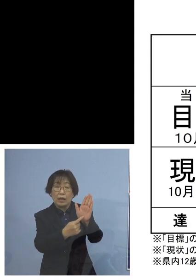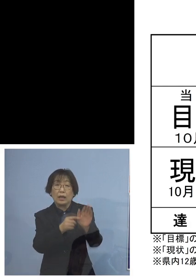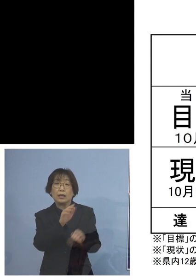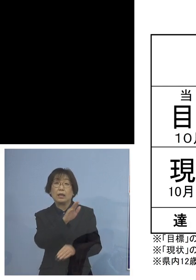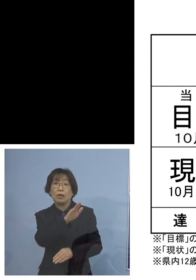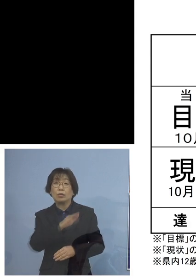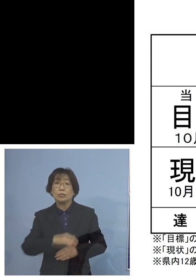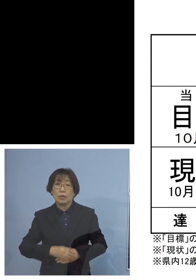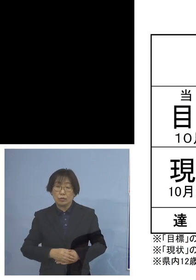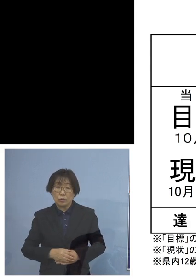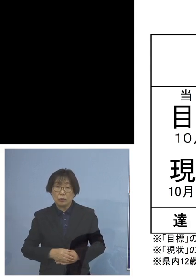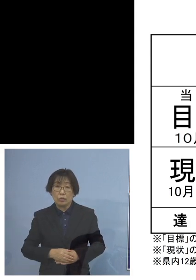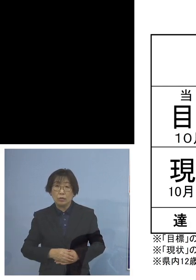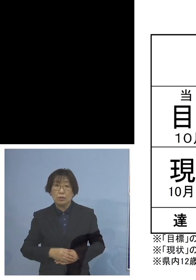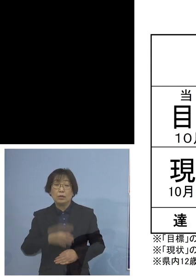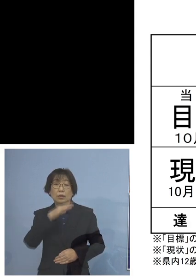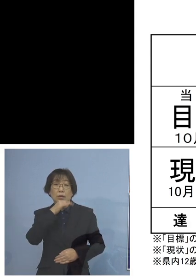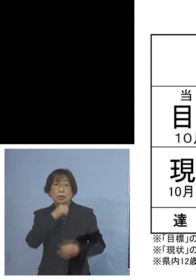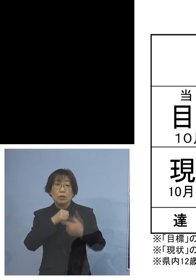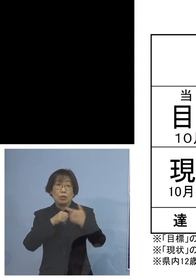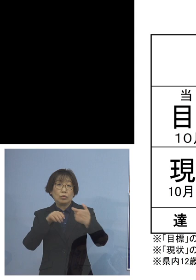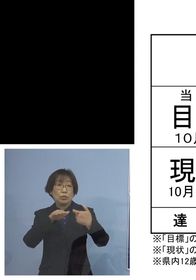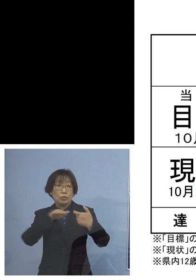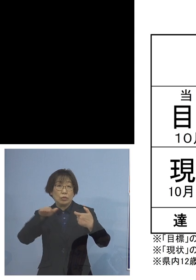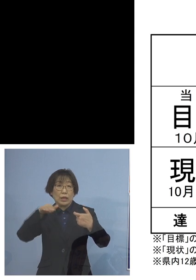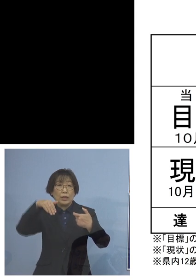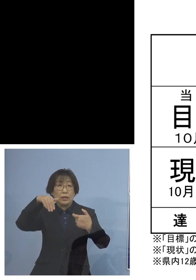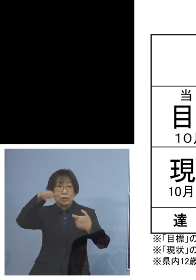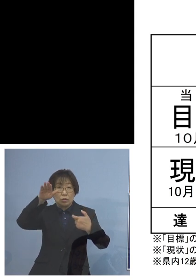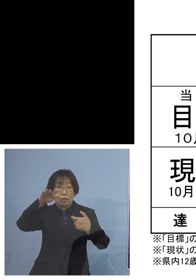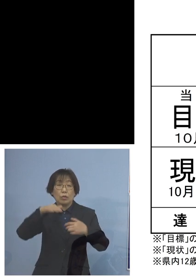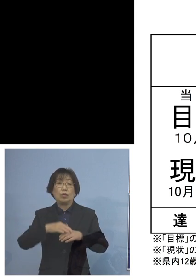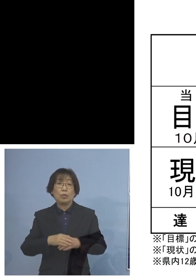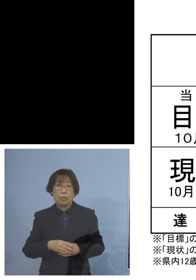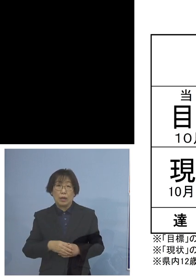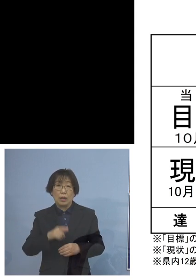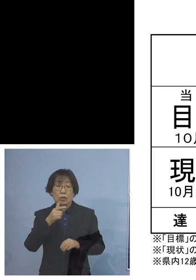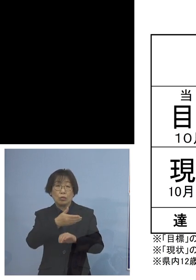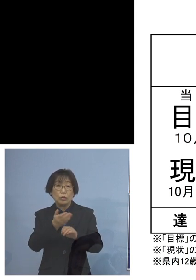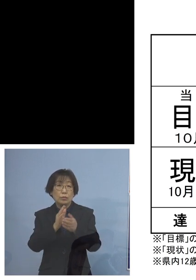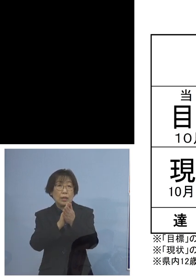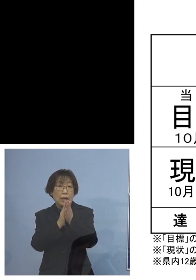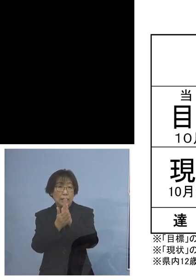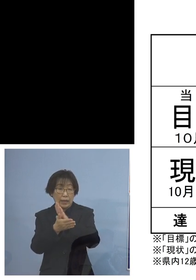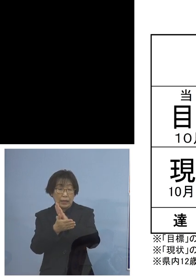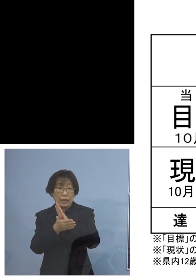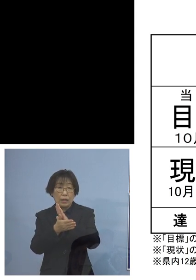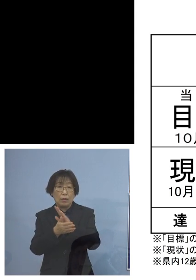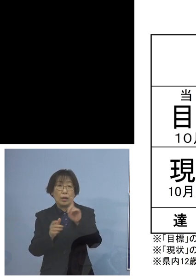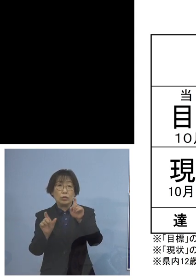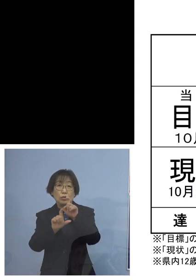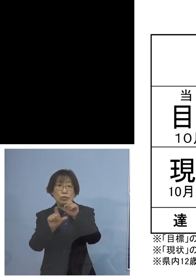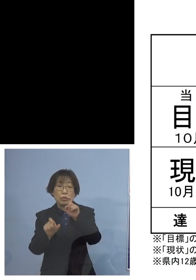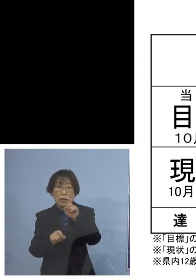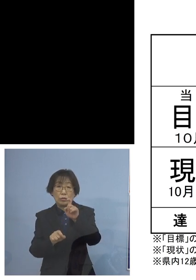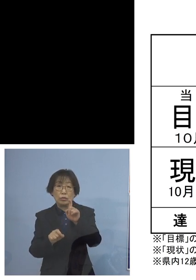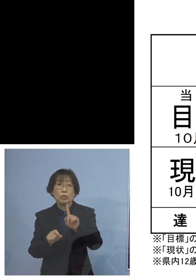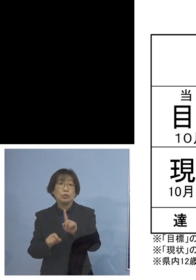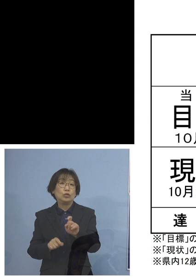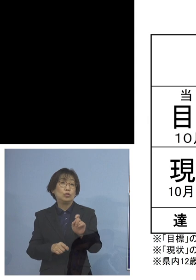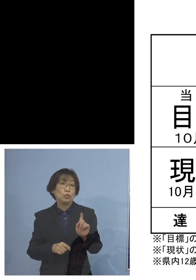まず、60代以上の皆さん方については もう既に徳島県では、10月12日時点で